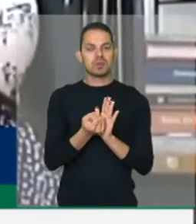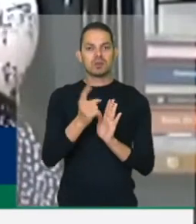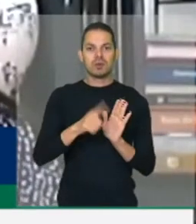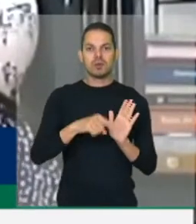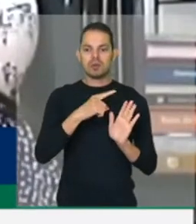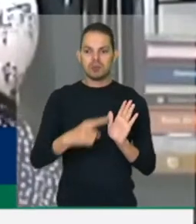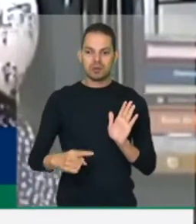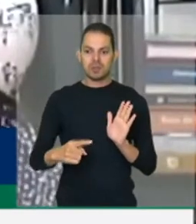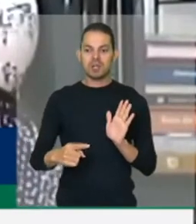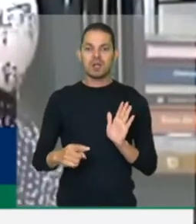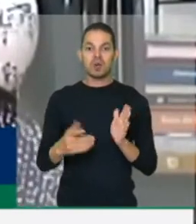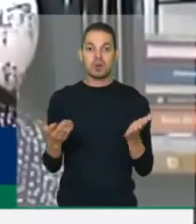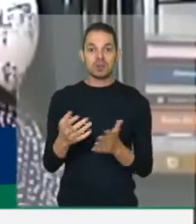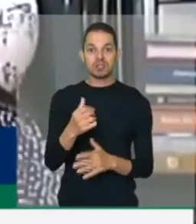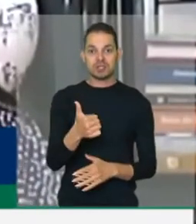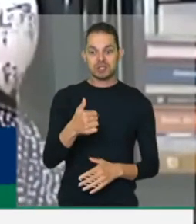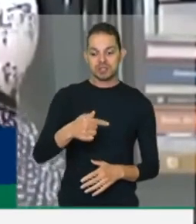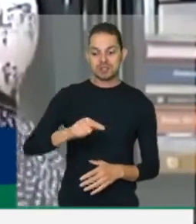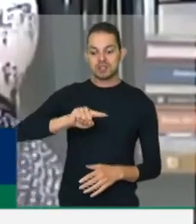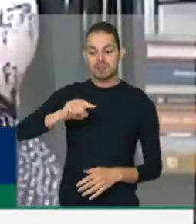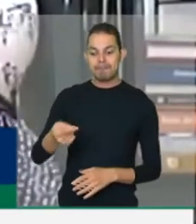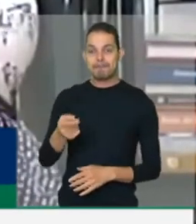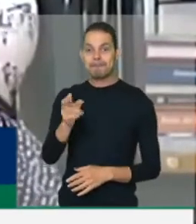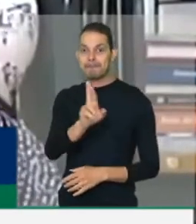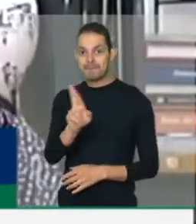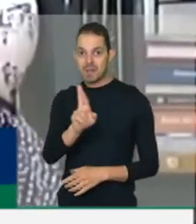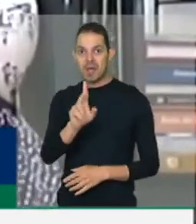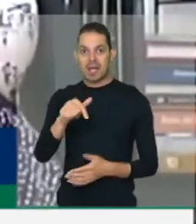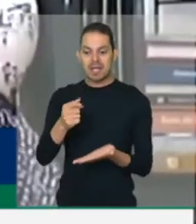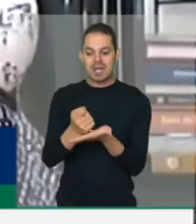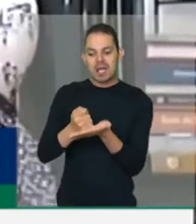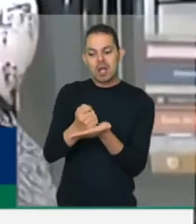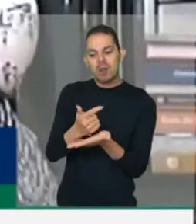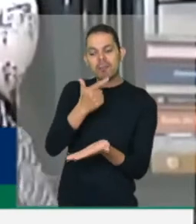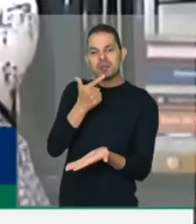PATENTES. O REMDESIVIR HOJE CUSTA 17 MIL REAIS. É UM MEDICAMENTO QUE TÁ TENDO ALGUM ÊXITO EM CASO DE ALTA